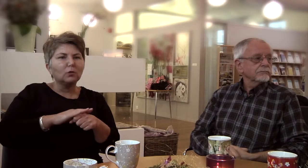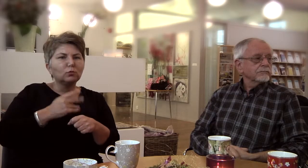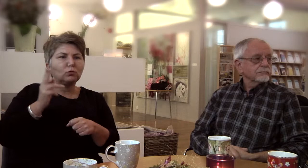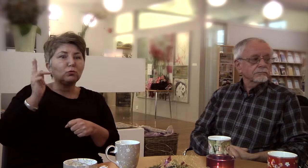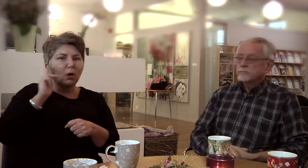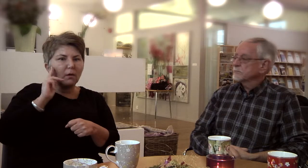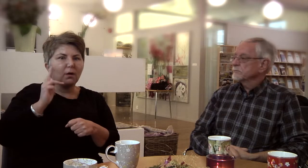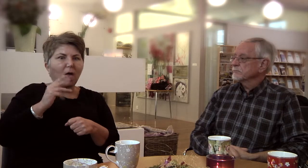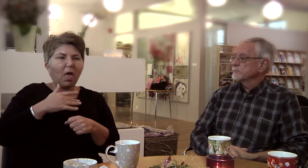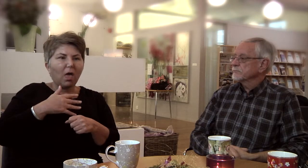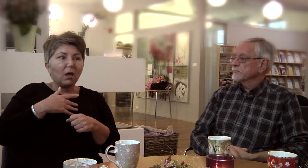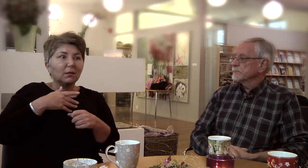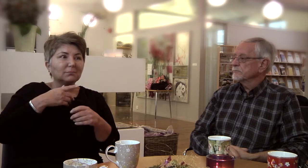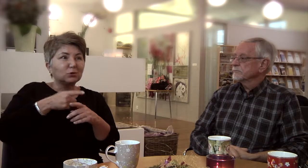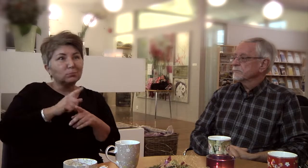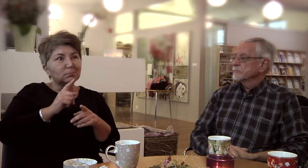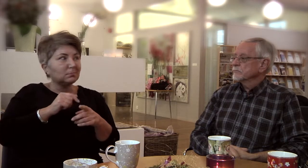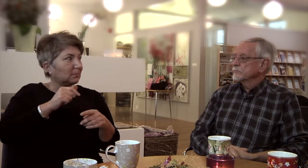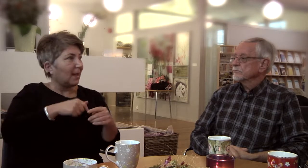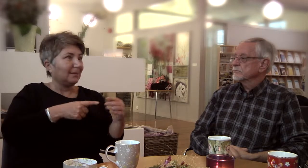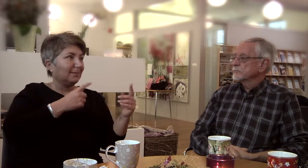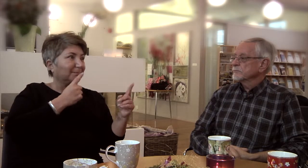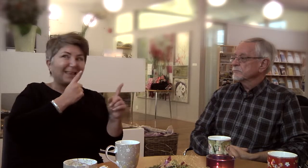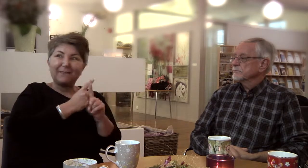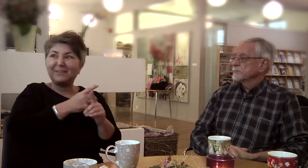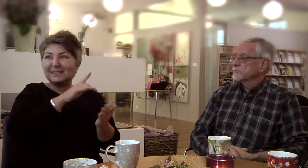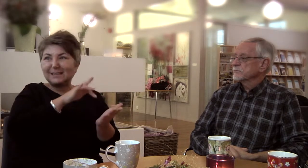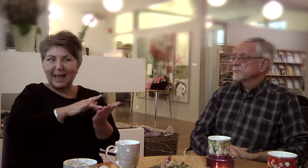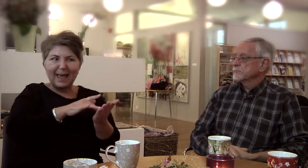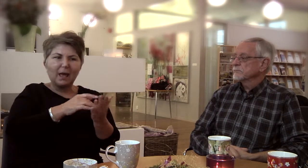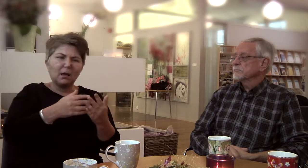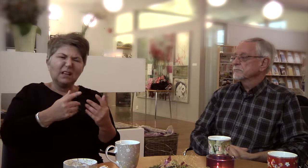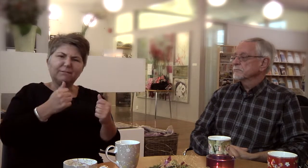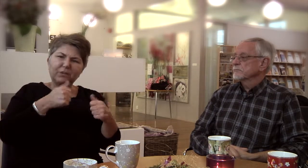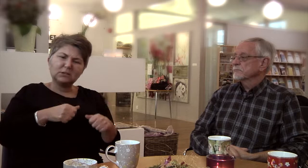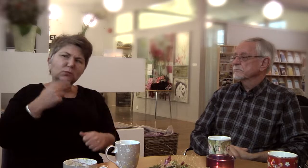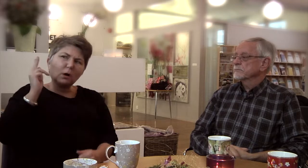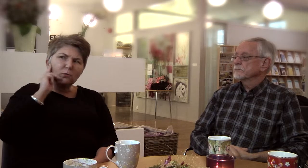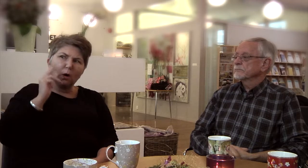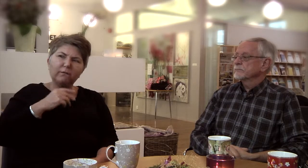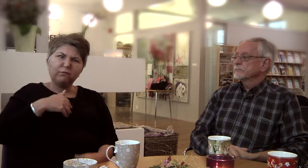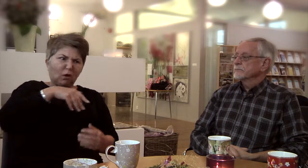Når en også er døv, føler en at treffsteder som dette kan være vanskelig å bruke.